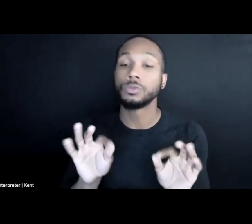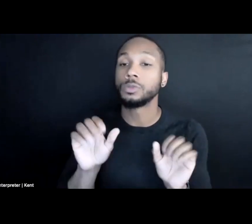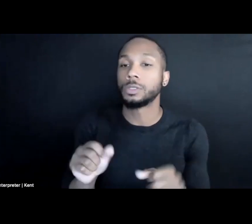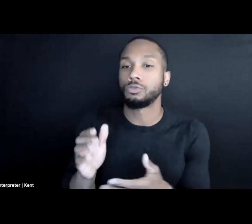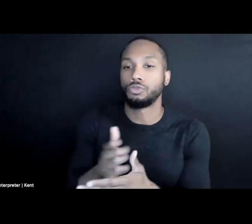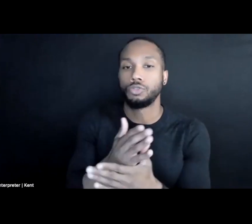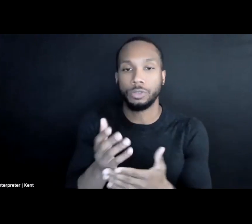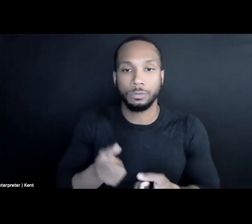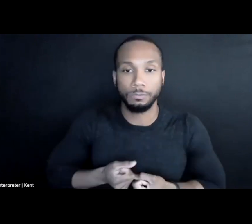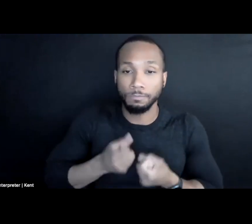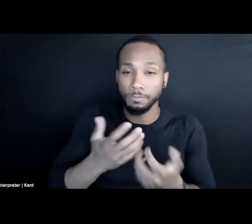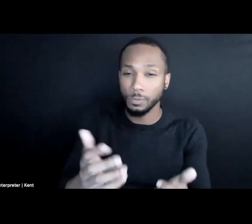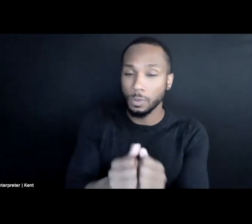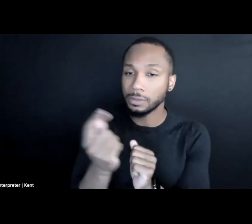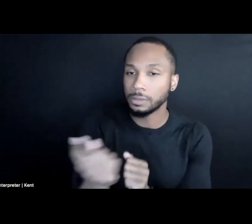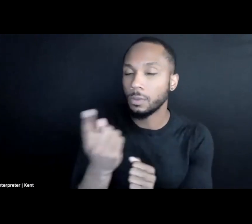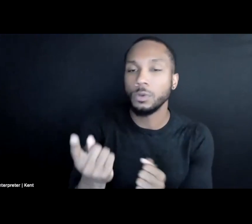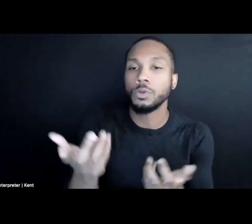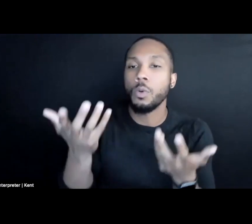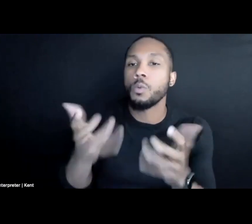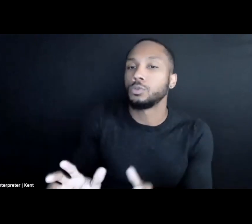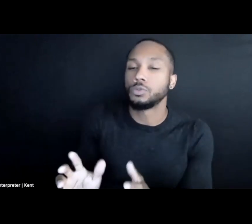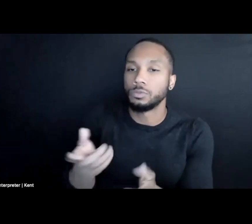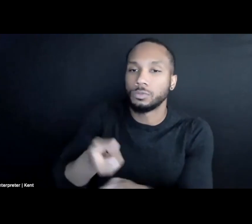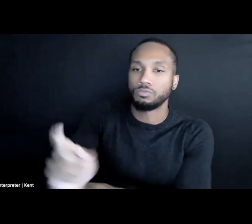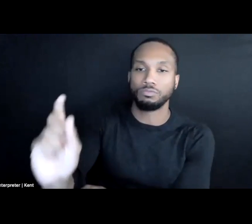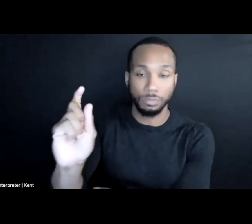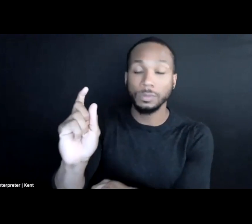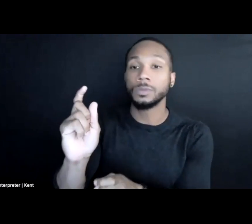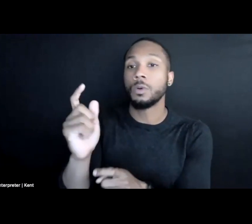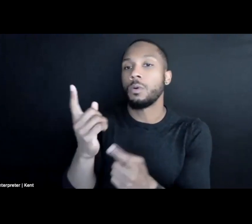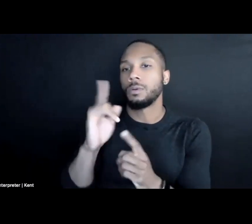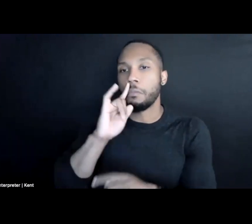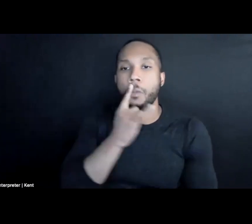con alguien que no quiera pisarlos, o se aburra de ellos o de ti,